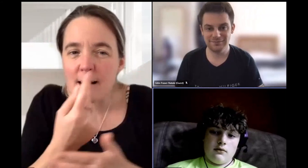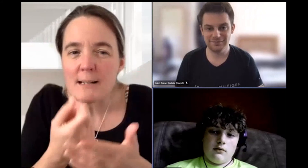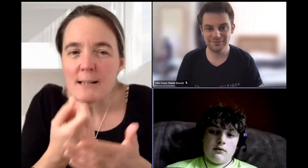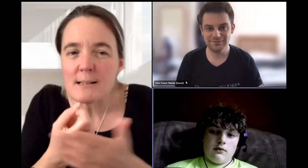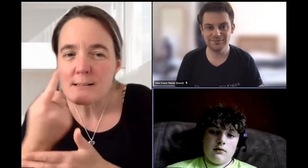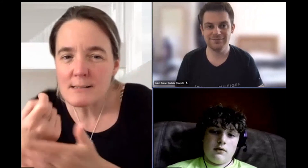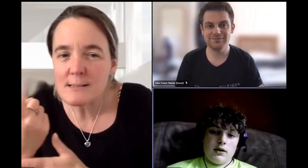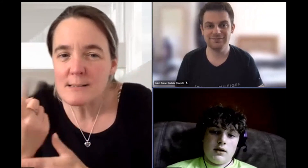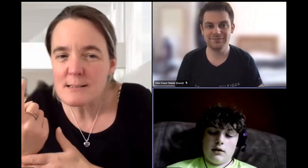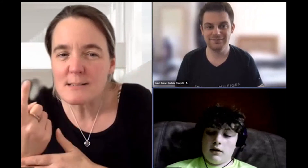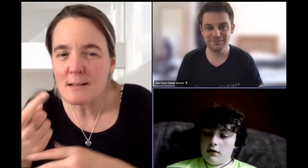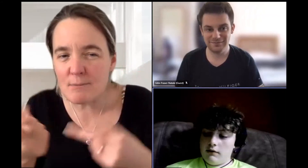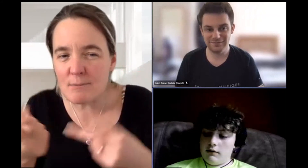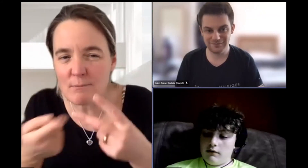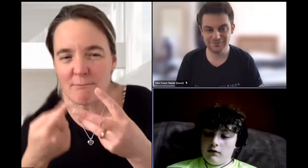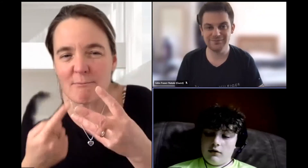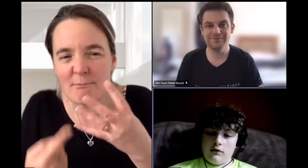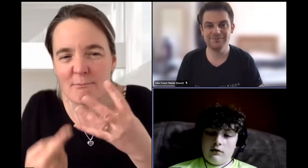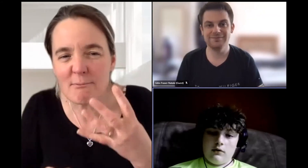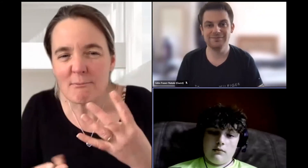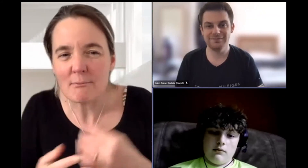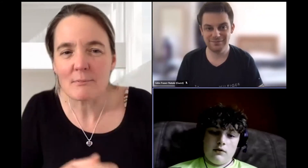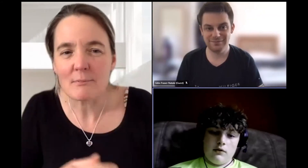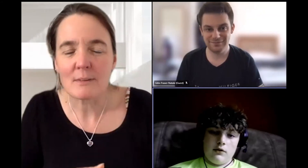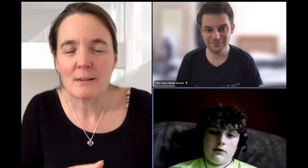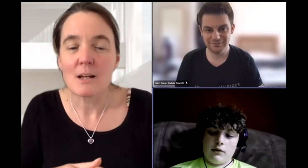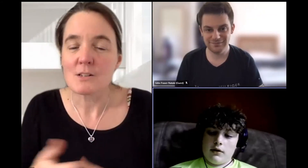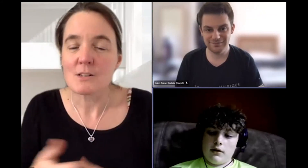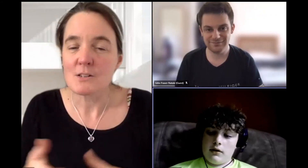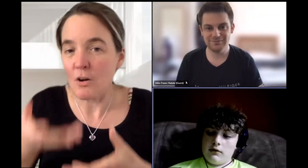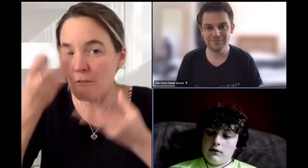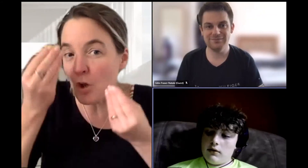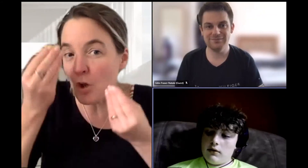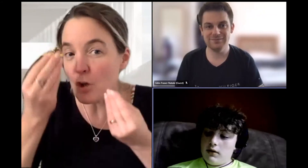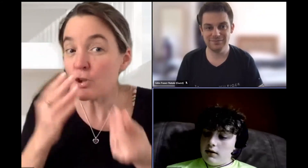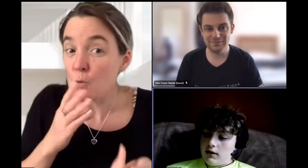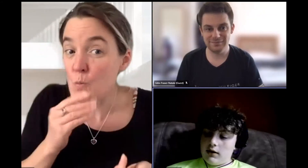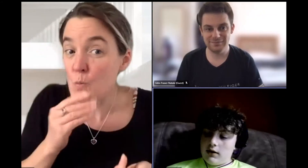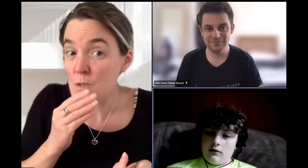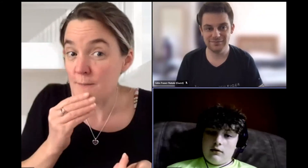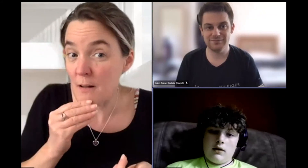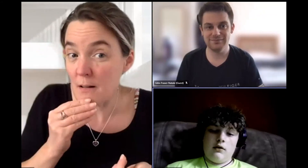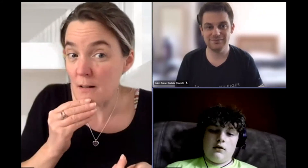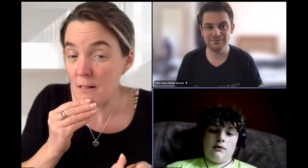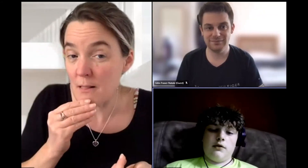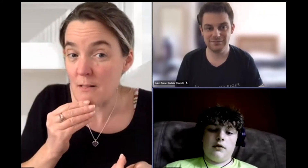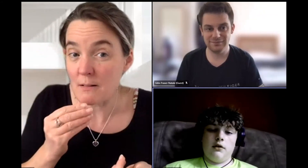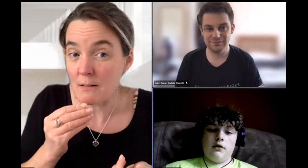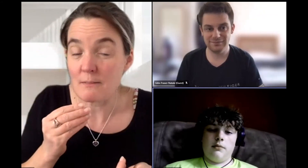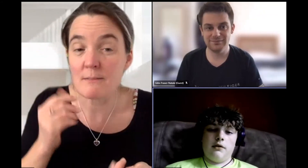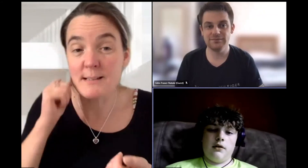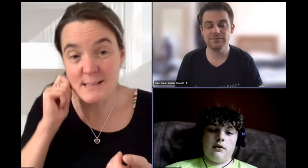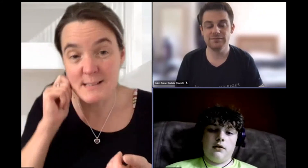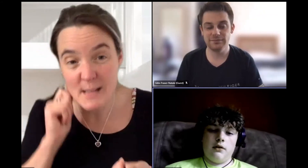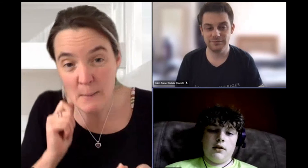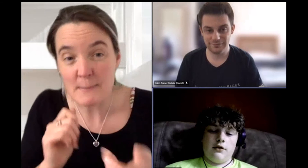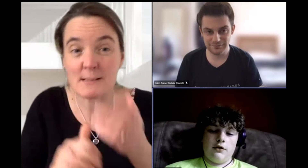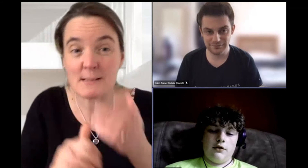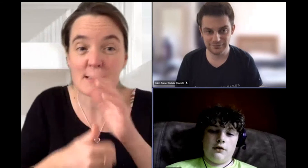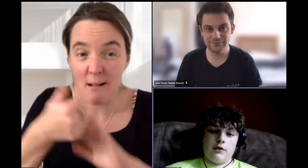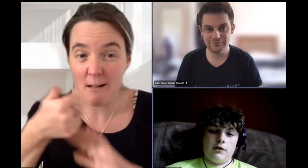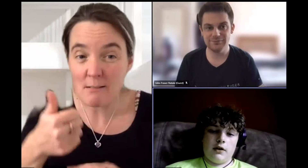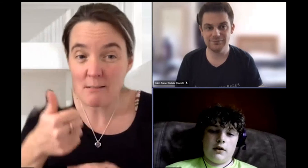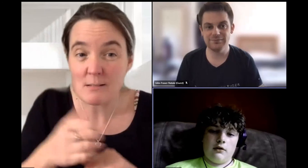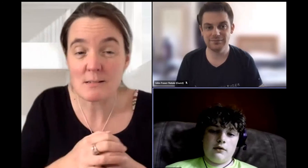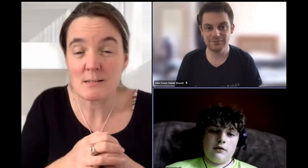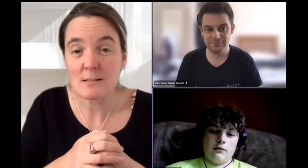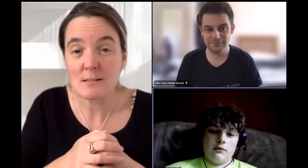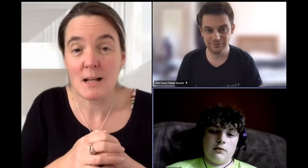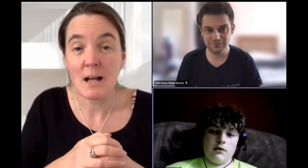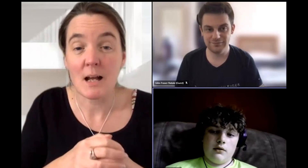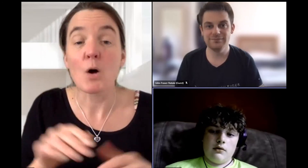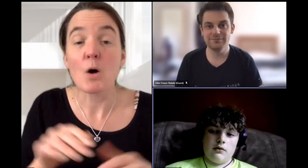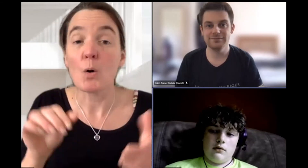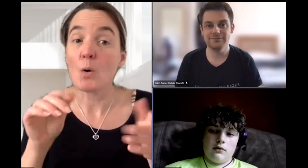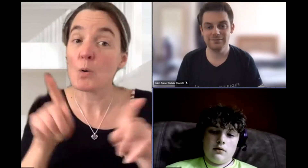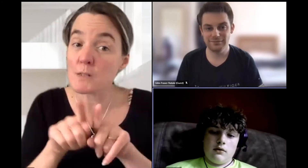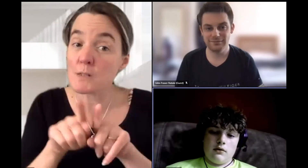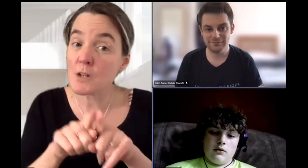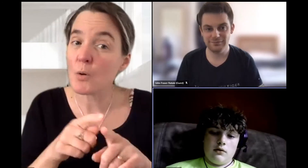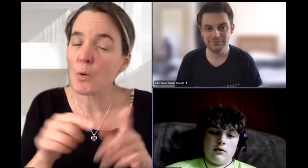Dwi’n meddwl fy mod i wedi dysgu rhai pethau defnyddiol. Yn amlwg, mi wnes i ddysgu am y materion roedden ni’n